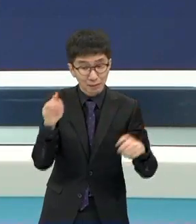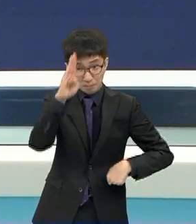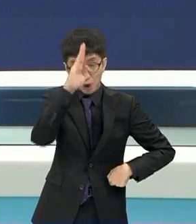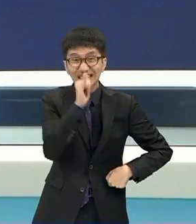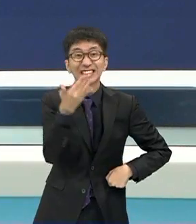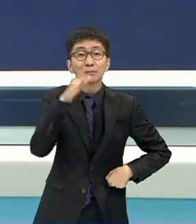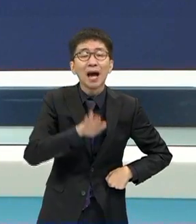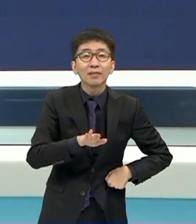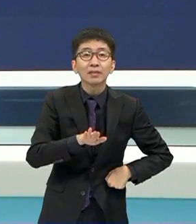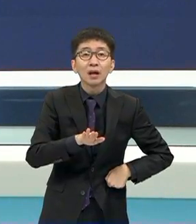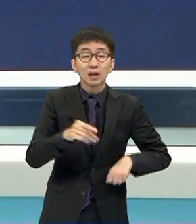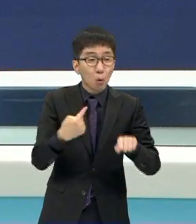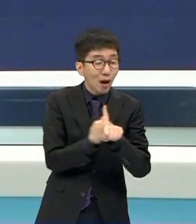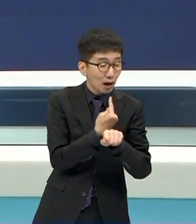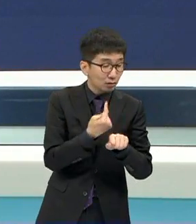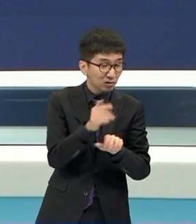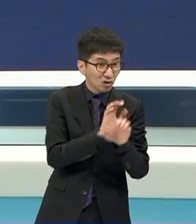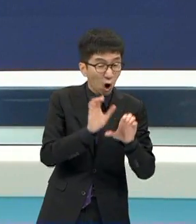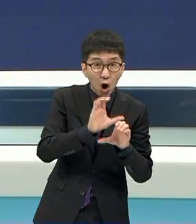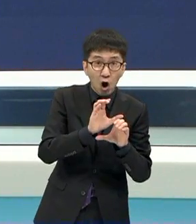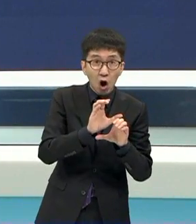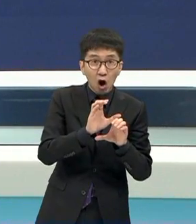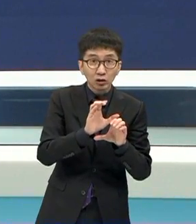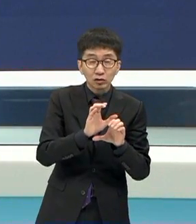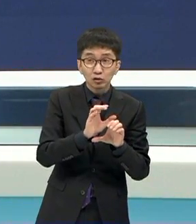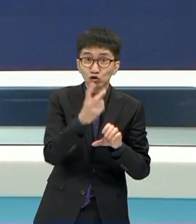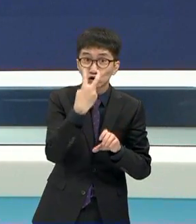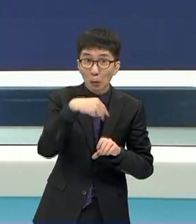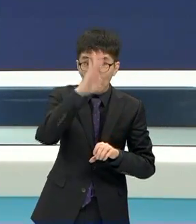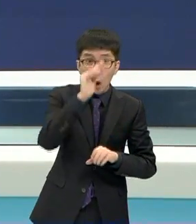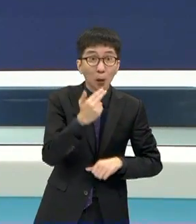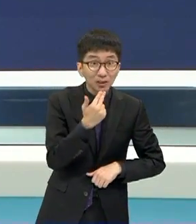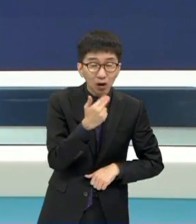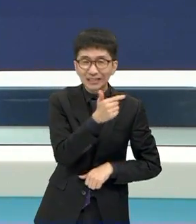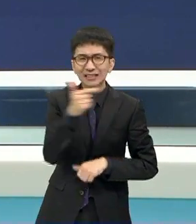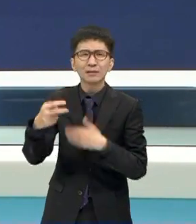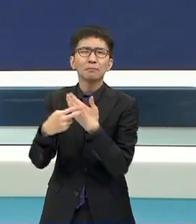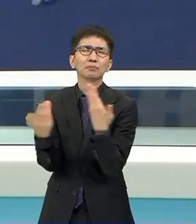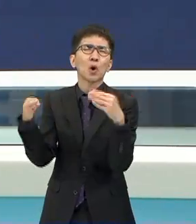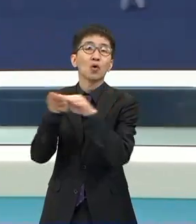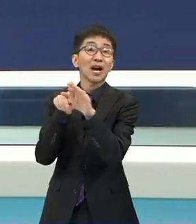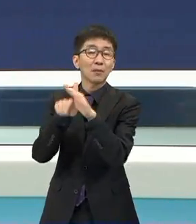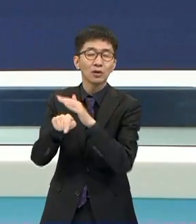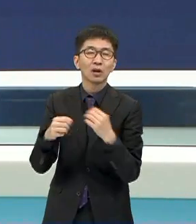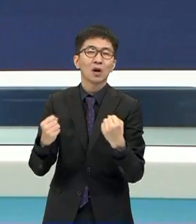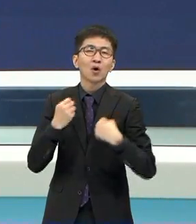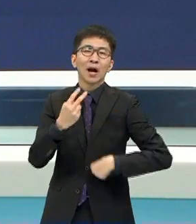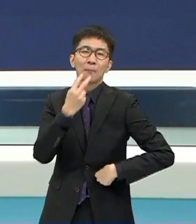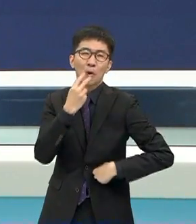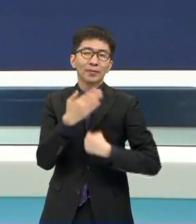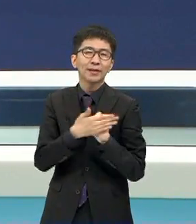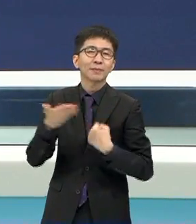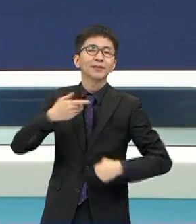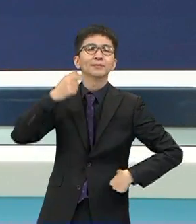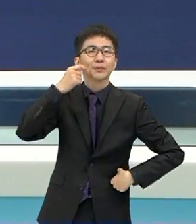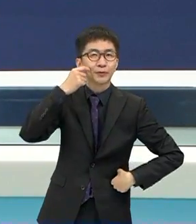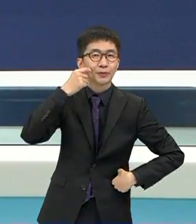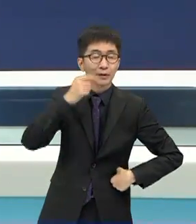합병증이 없는 사람들은 큰 병원을 가면 건강보험 혜택을 받지 못하게 한 겁니다. 그래서 동네 병원으로 가도록 유도를